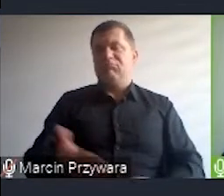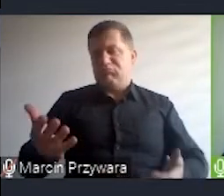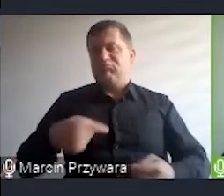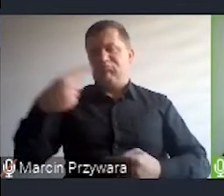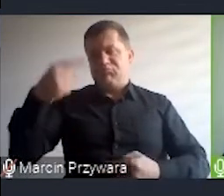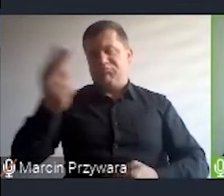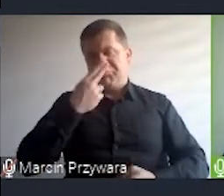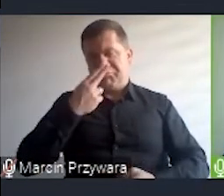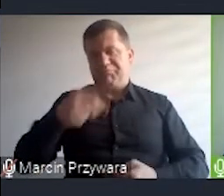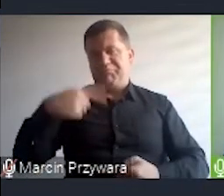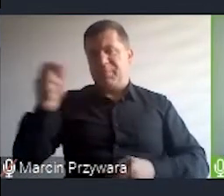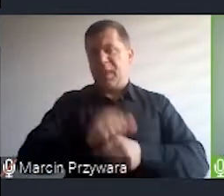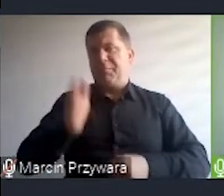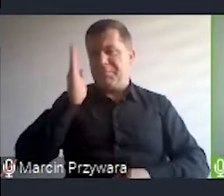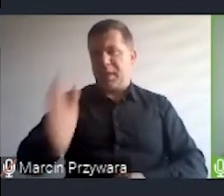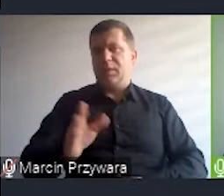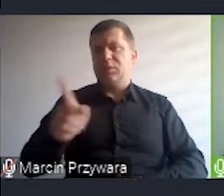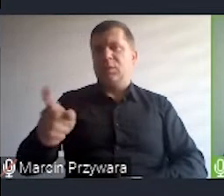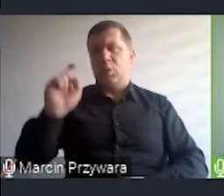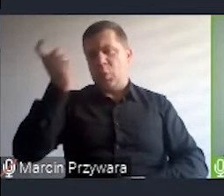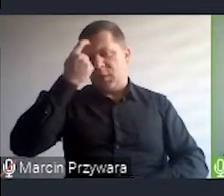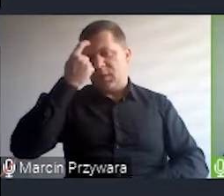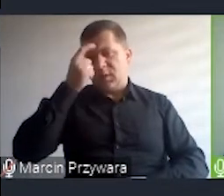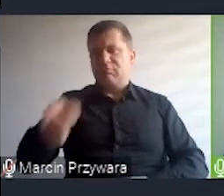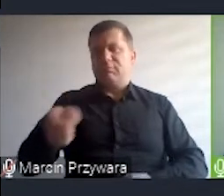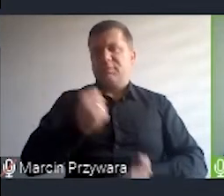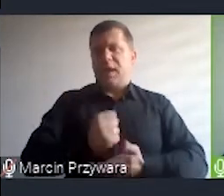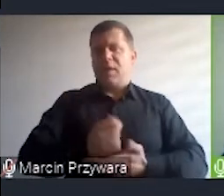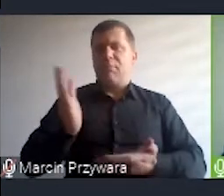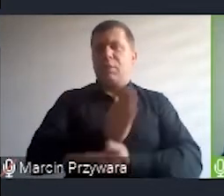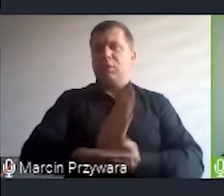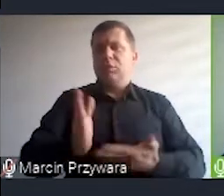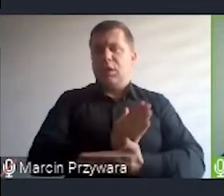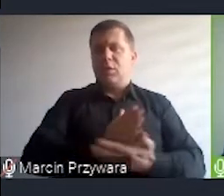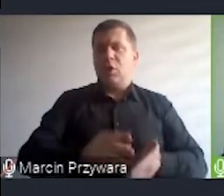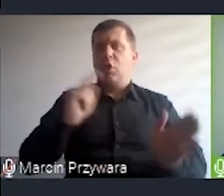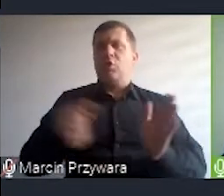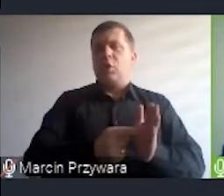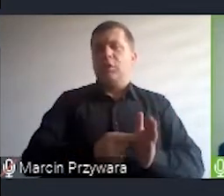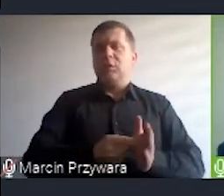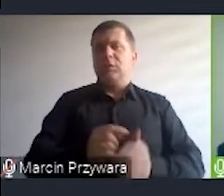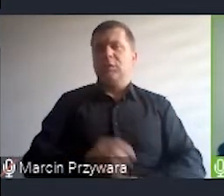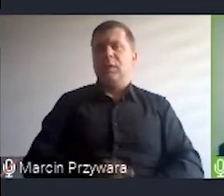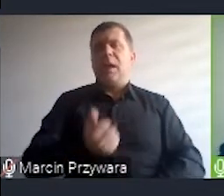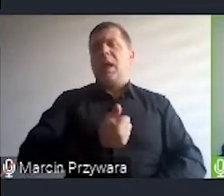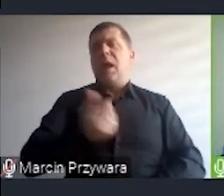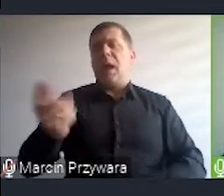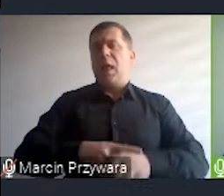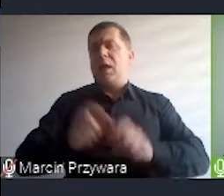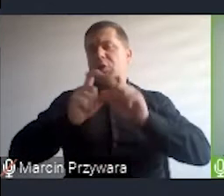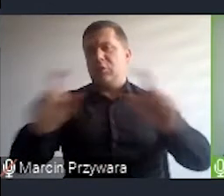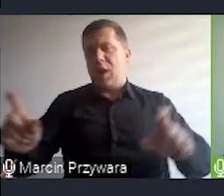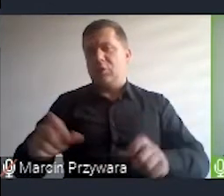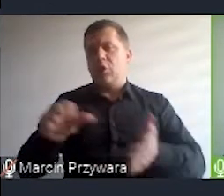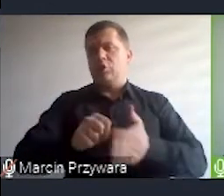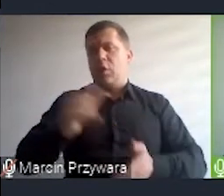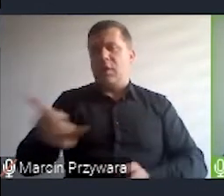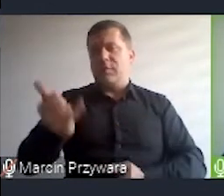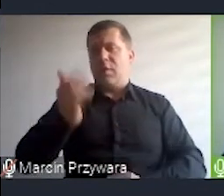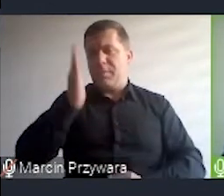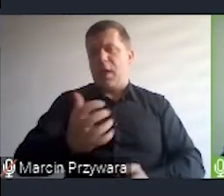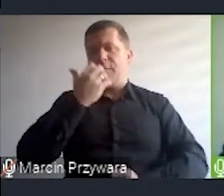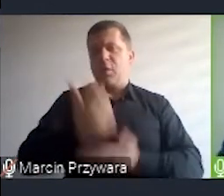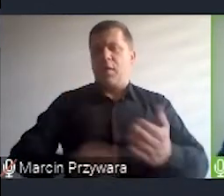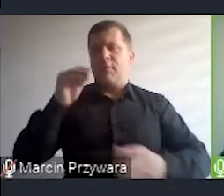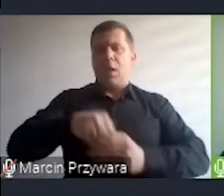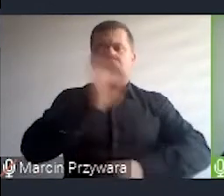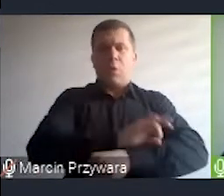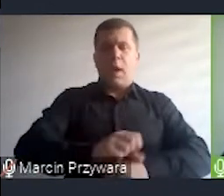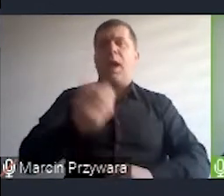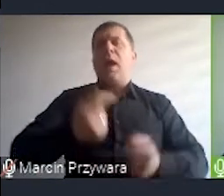że tam bardzie klucz podziałowy dotyczący tego ile czasu środek trwały będzie wykorzystywany w projekcie a ile pozna nim,